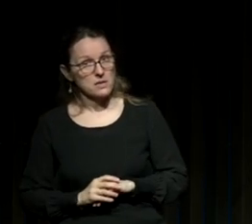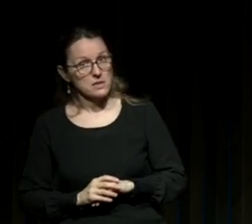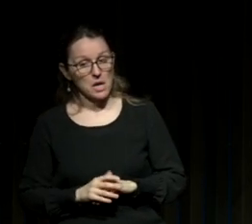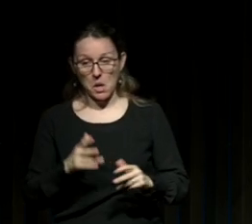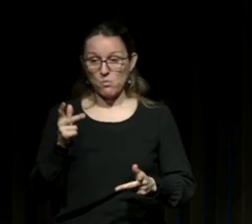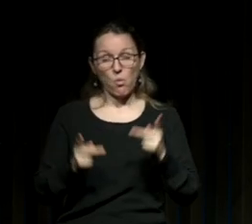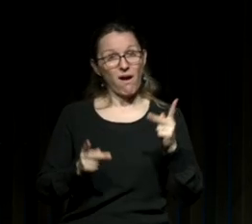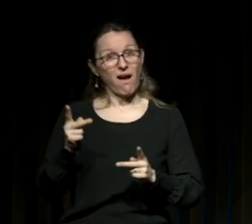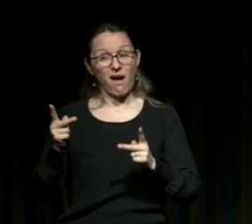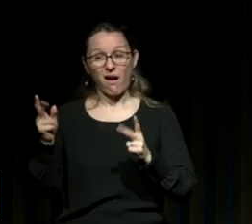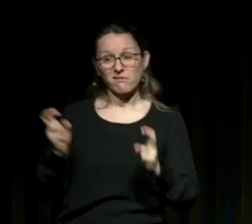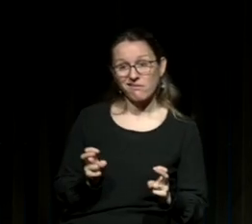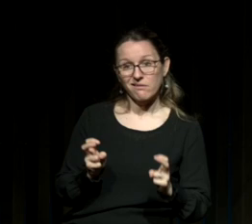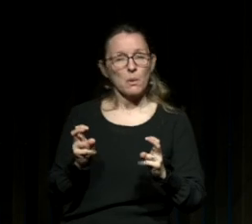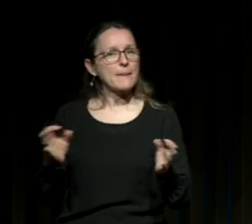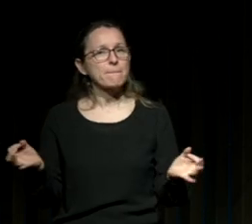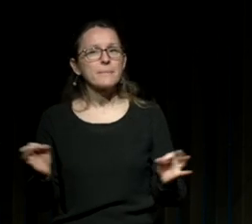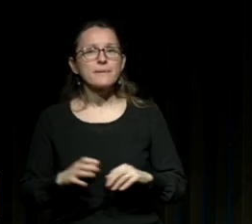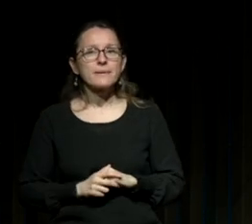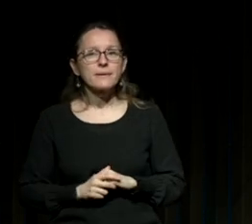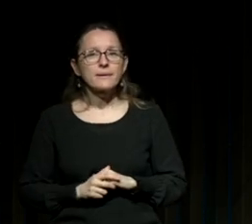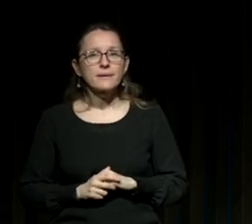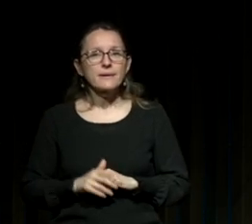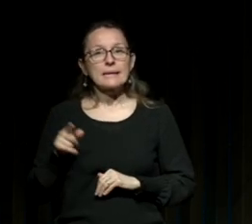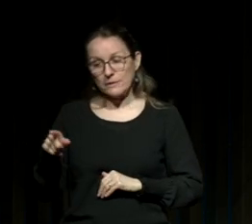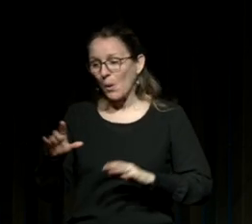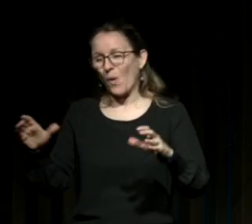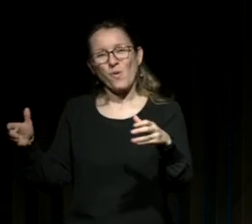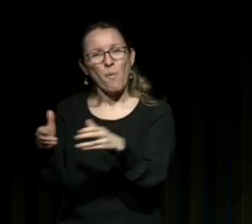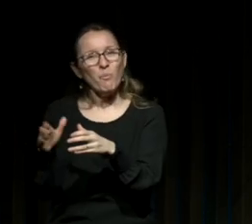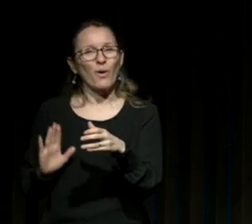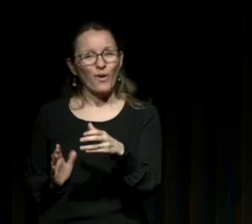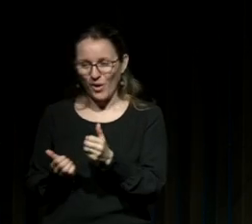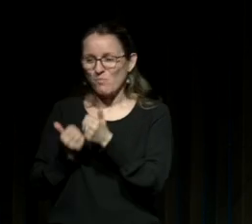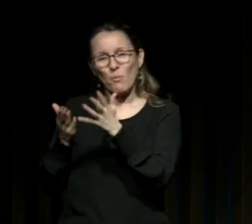groupes dire que le groupe qui a bénéficié du jeûne intermittent ne perd pas plus de poids et